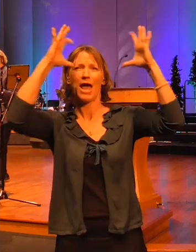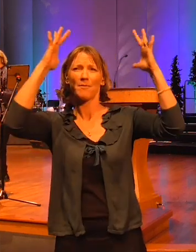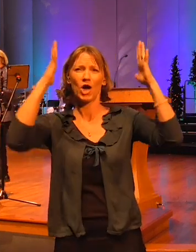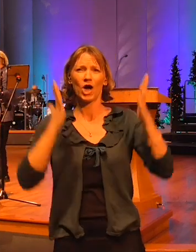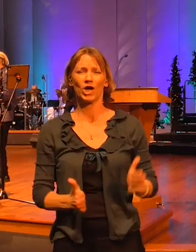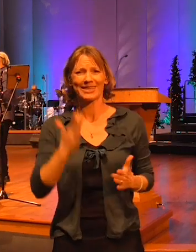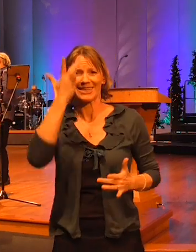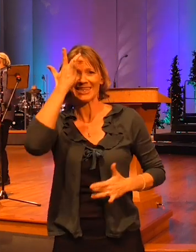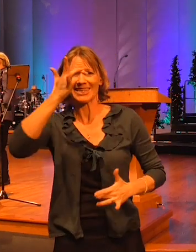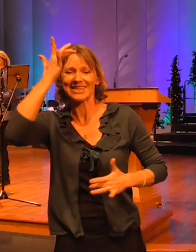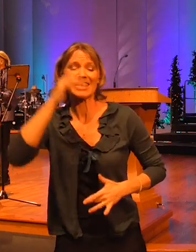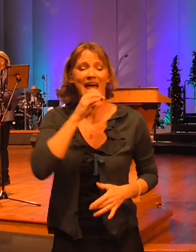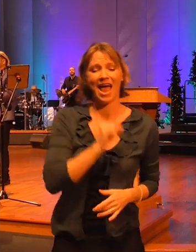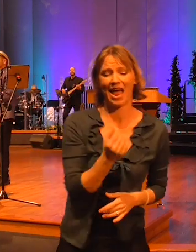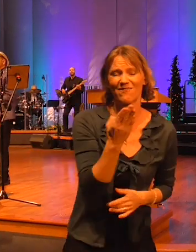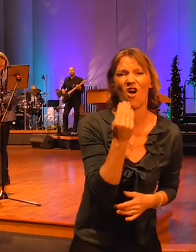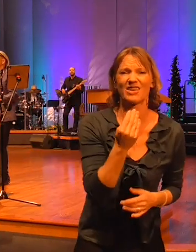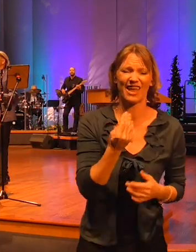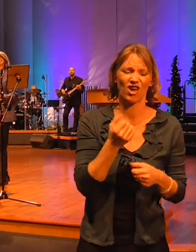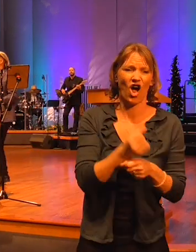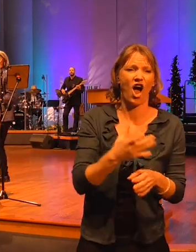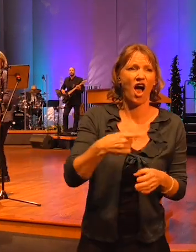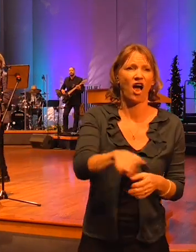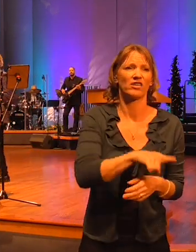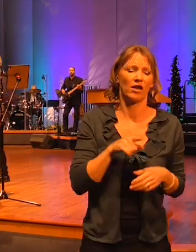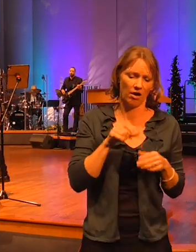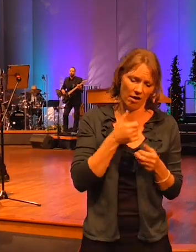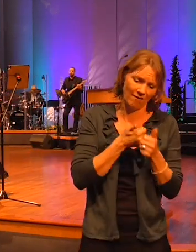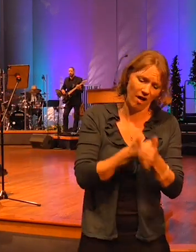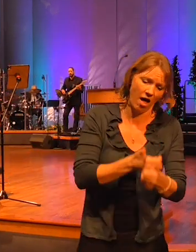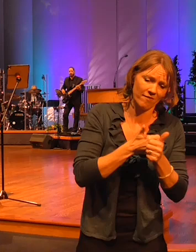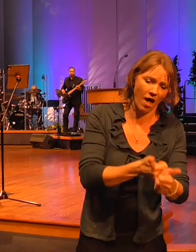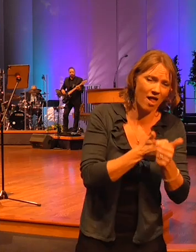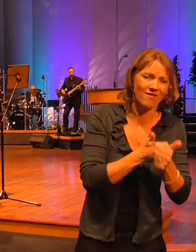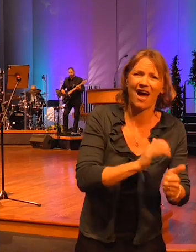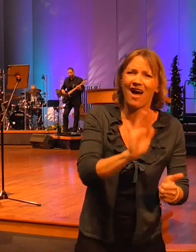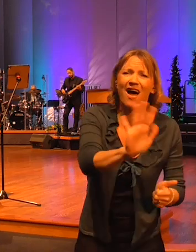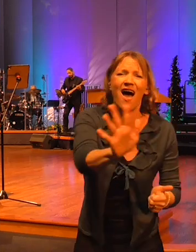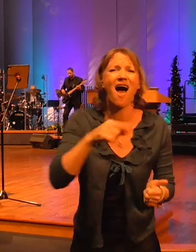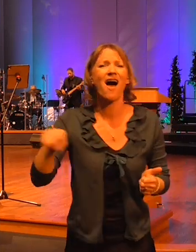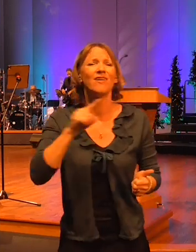te pusieron de rodillas tan educados que estamos ocupados Todavía digo en